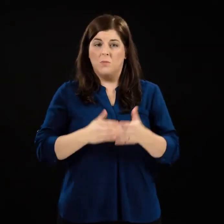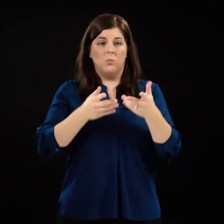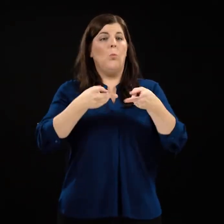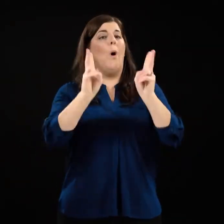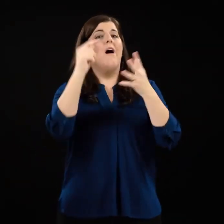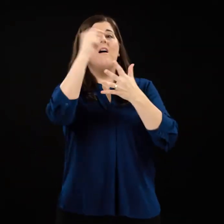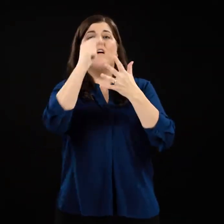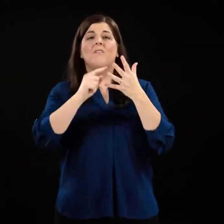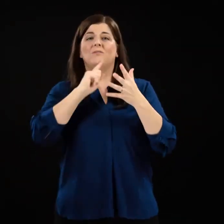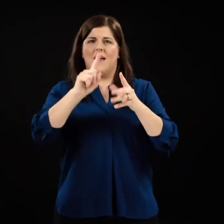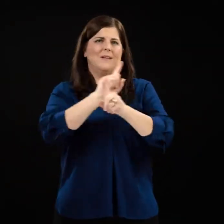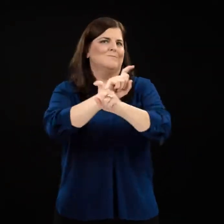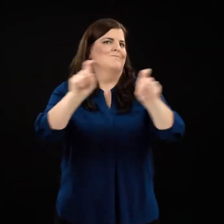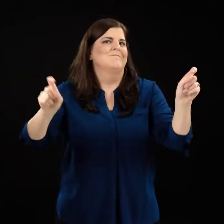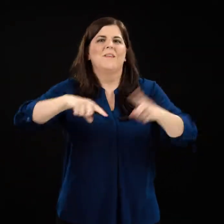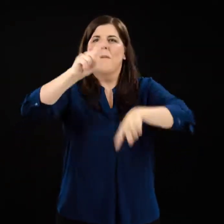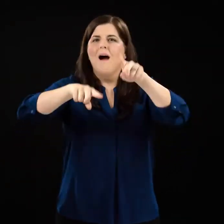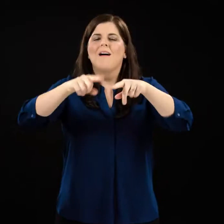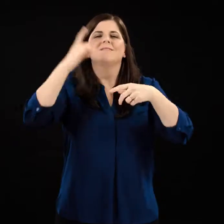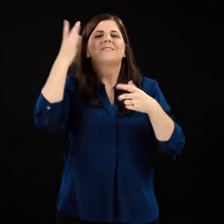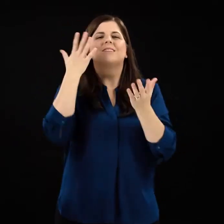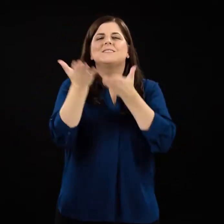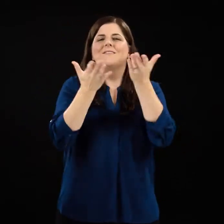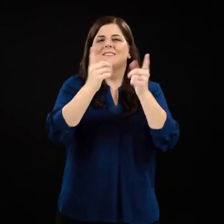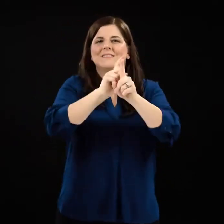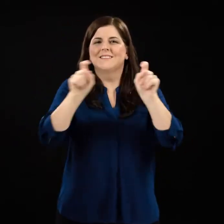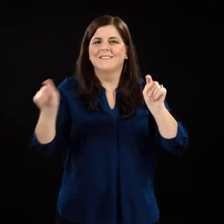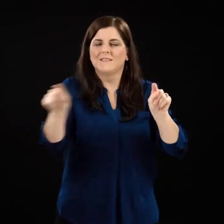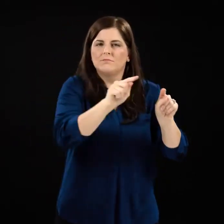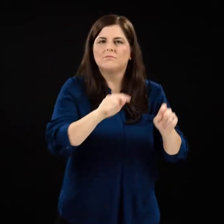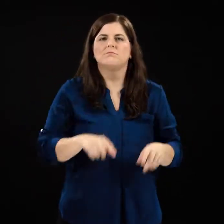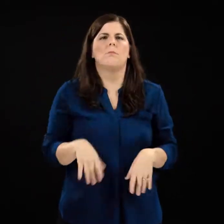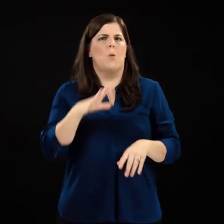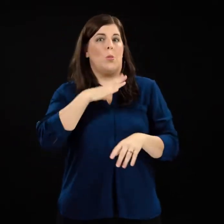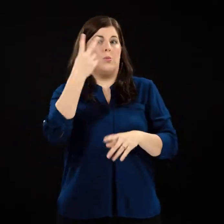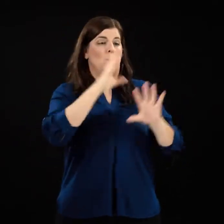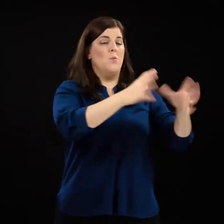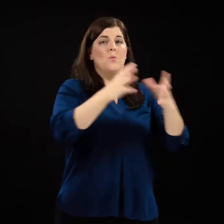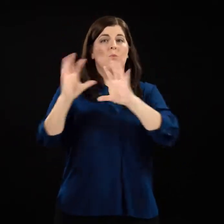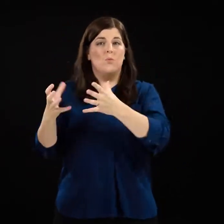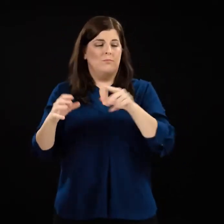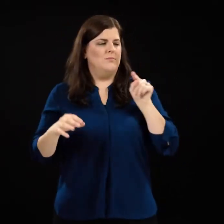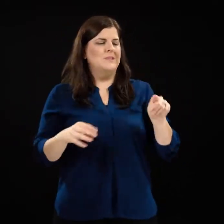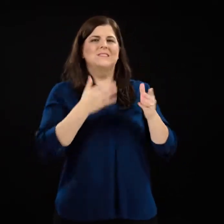Les droits varient selon le type de services. Il y a les services postpayés